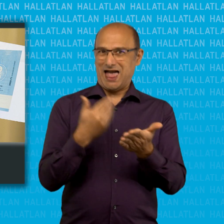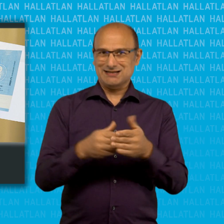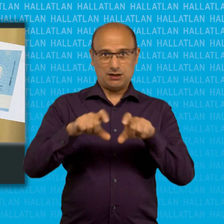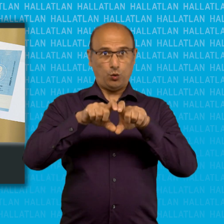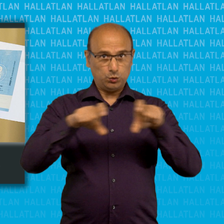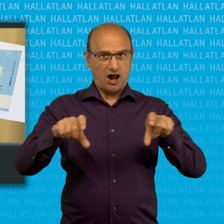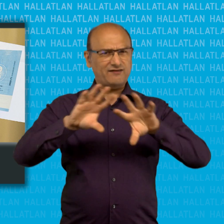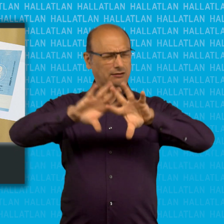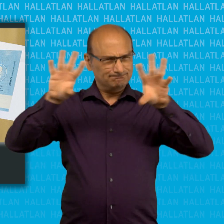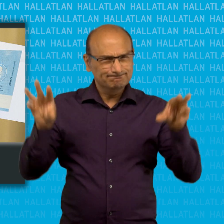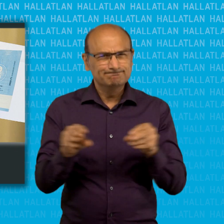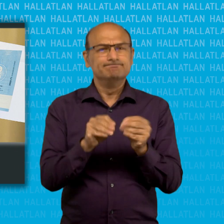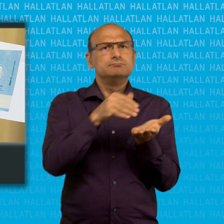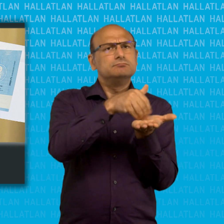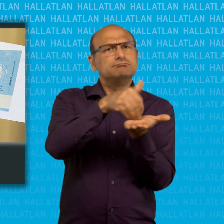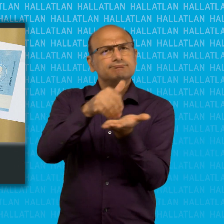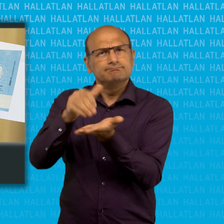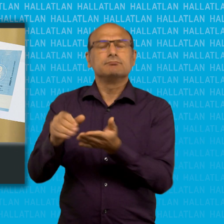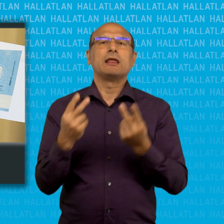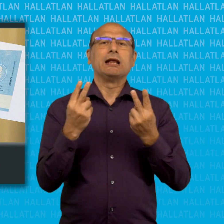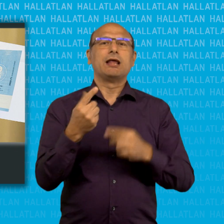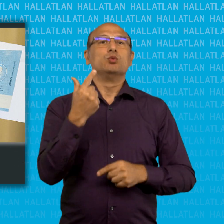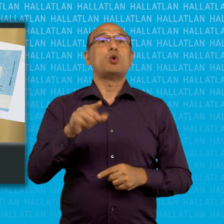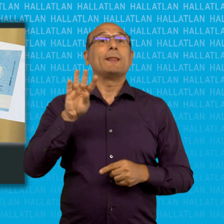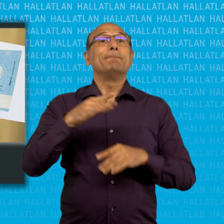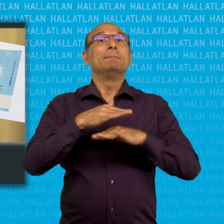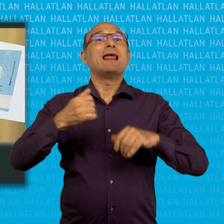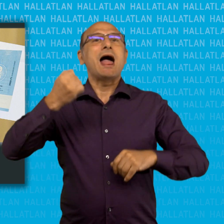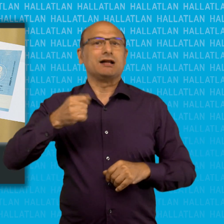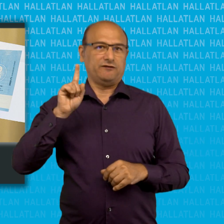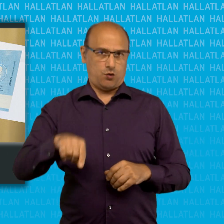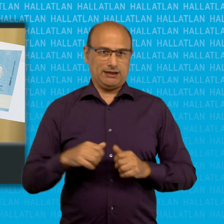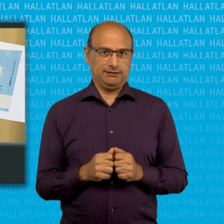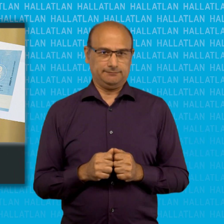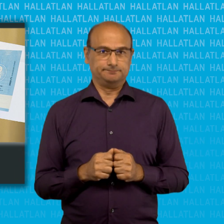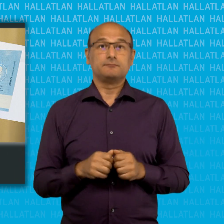megközelítőleg 24 milliárd forint értékben.